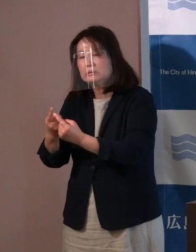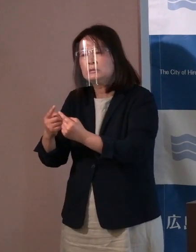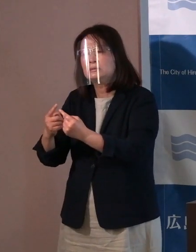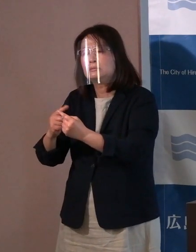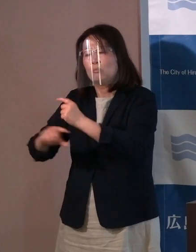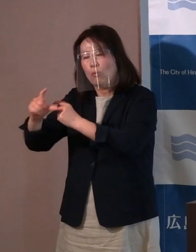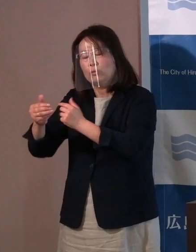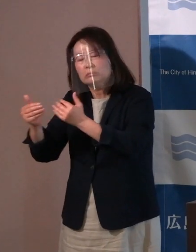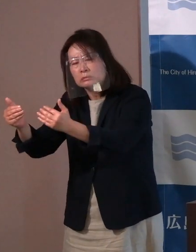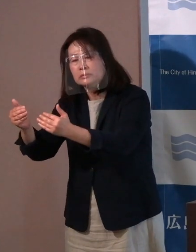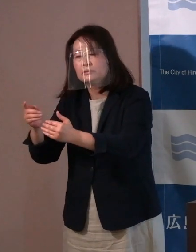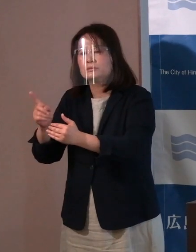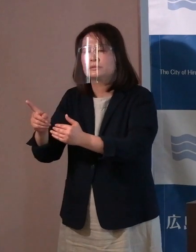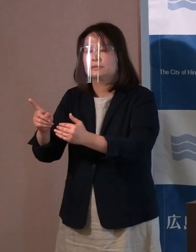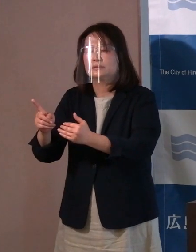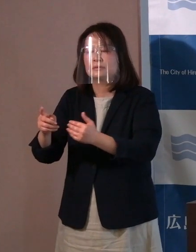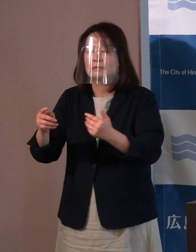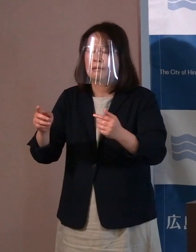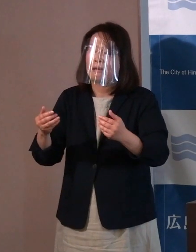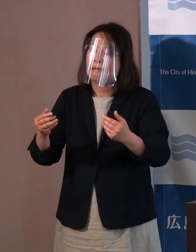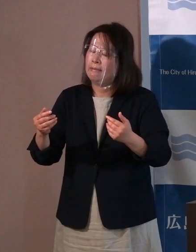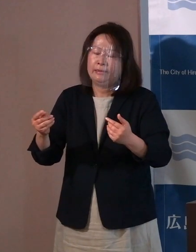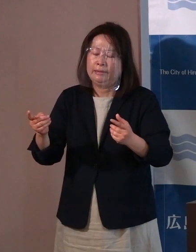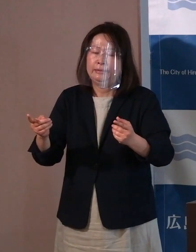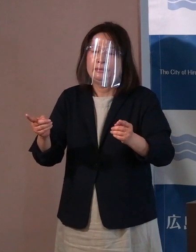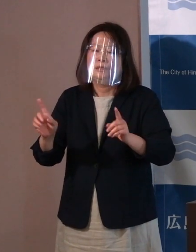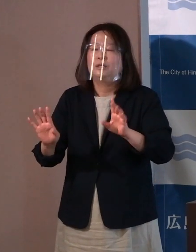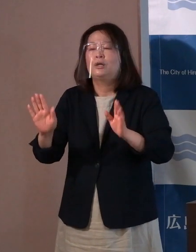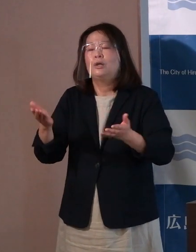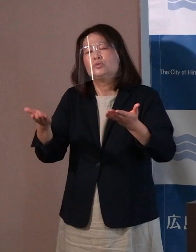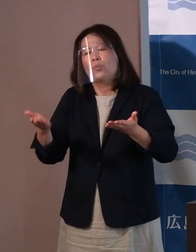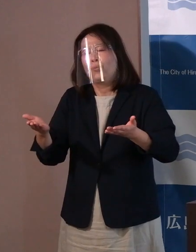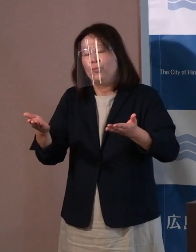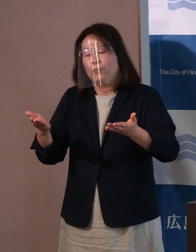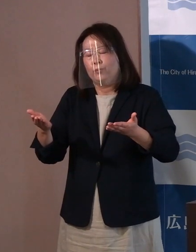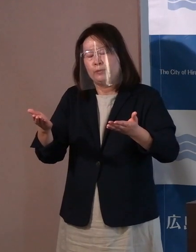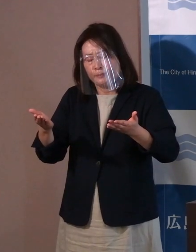ですから､こういった状況の中で､